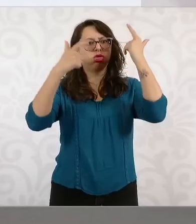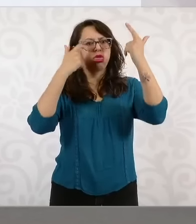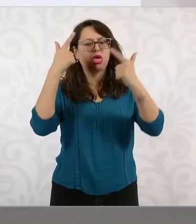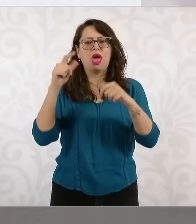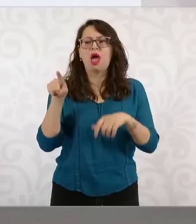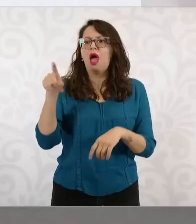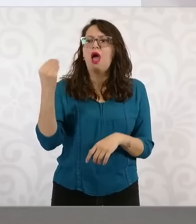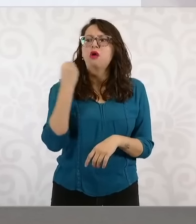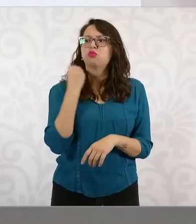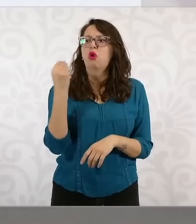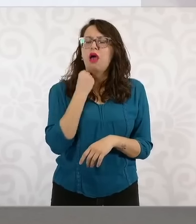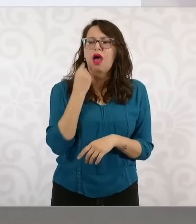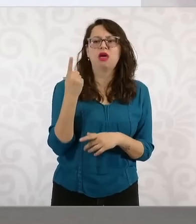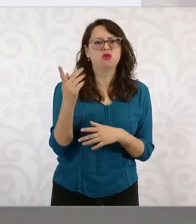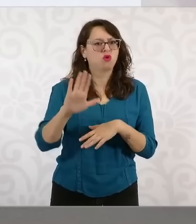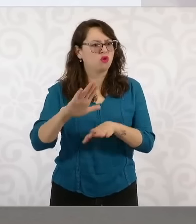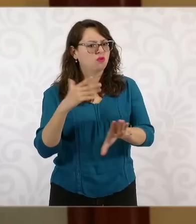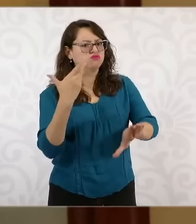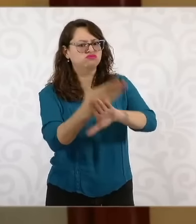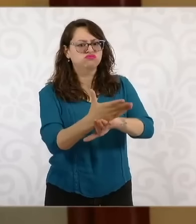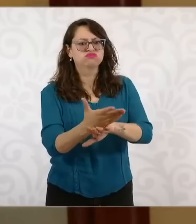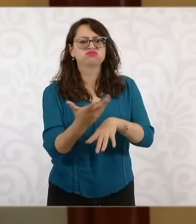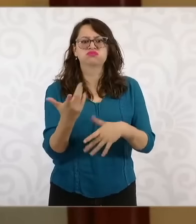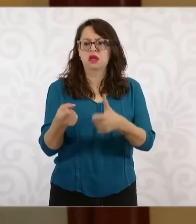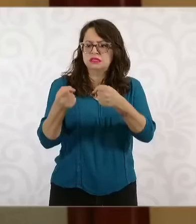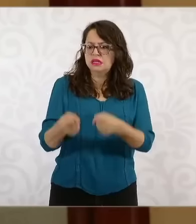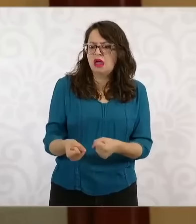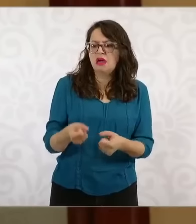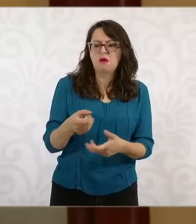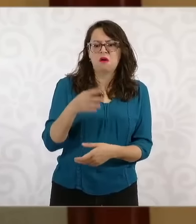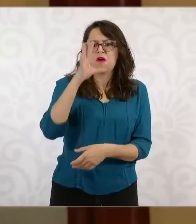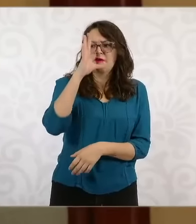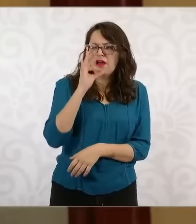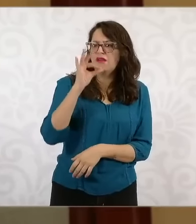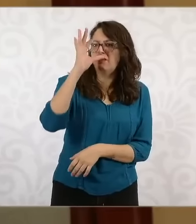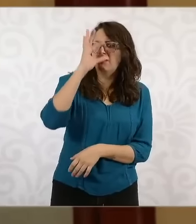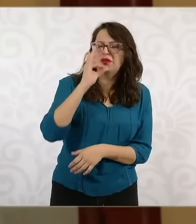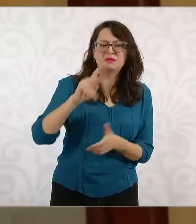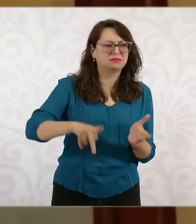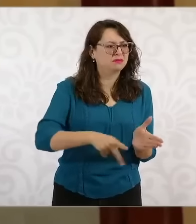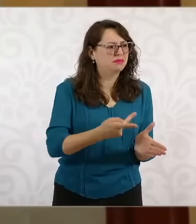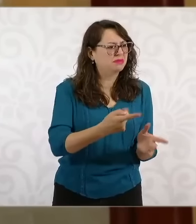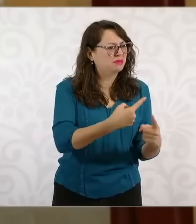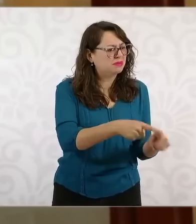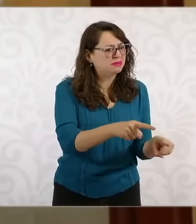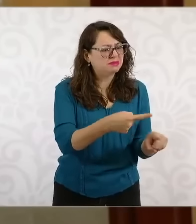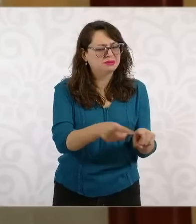cartera judicializada, vencimiento de garantías y empezamos por instrucción de la presidenta a hacer